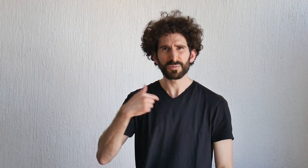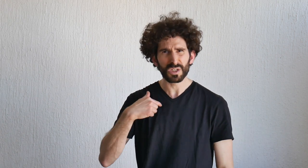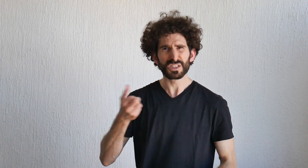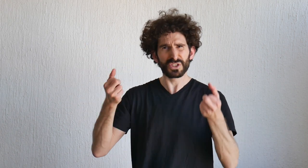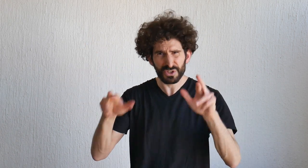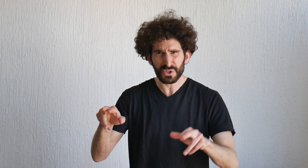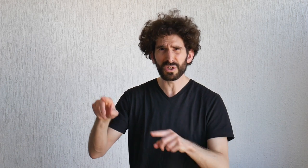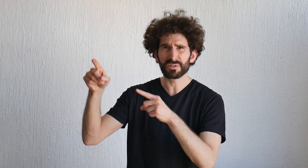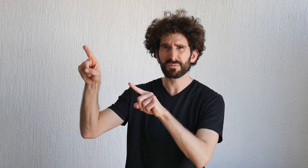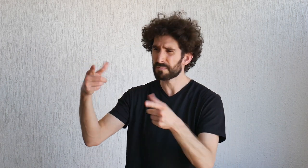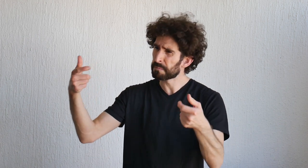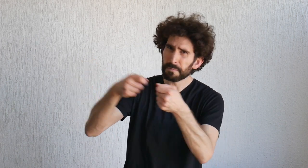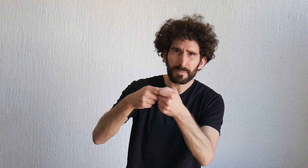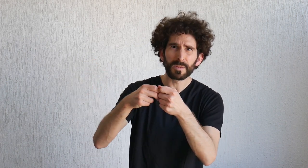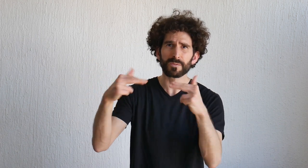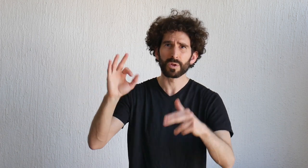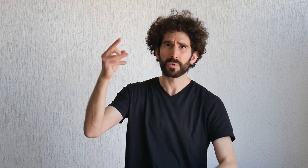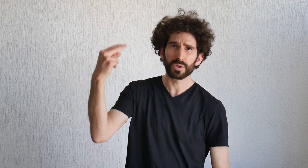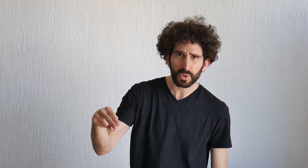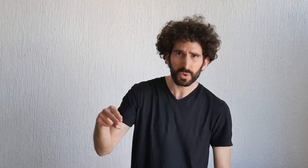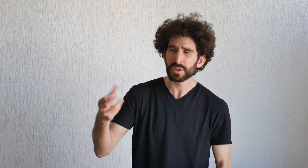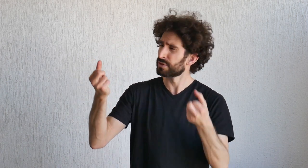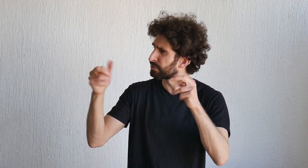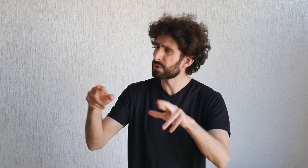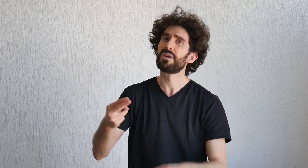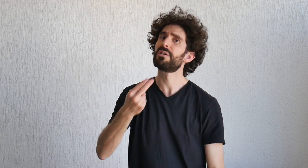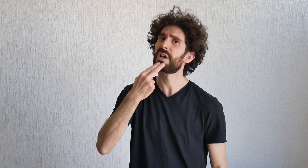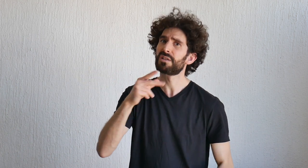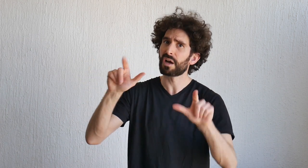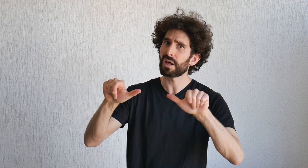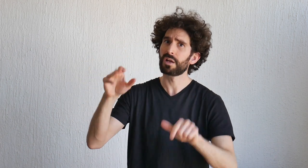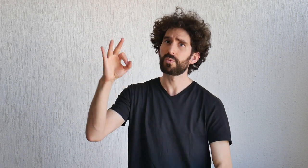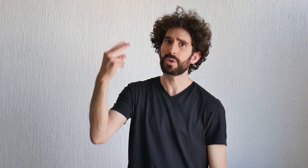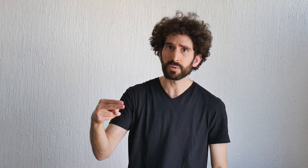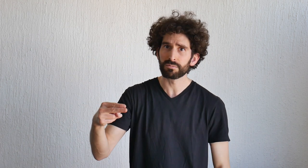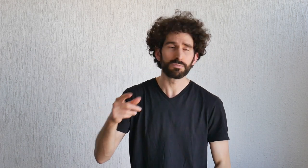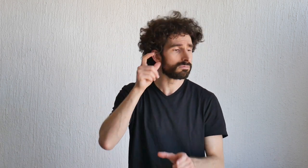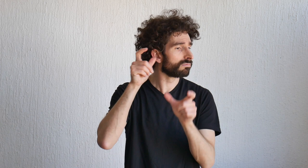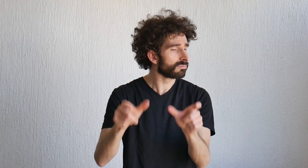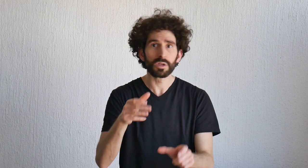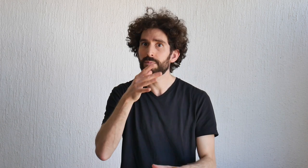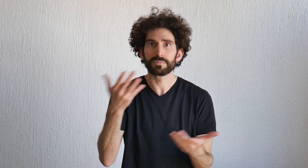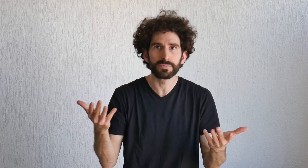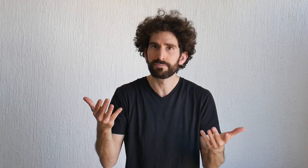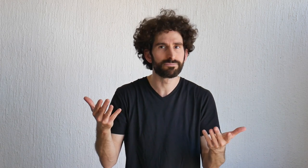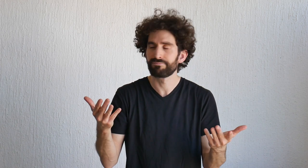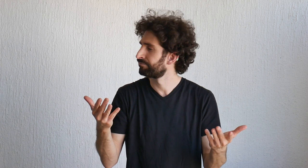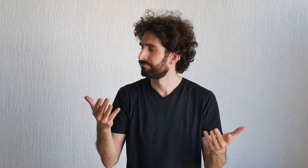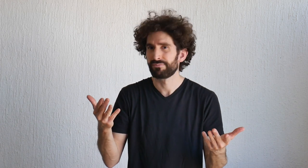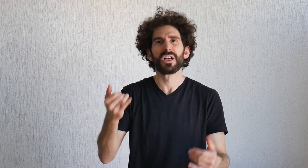La musique est bien adaptée à la vidéo ? Est-elle de bonne qualité ou pas ? Aucune idée.